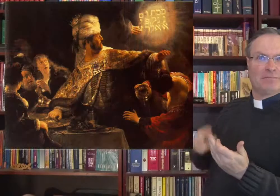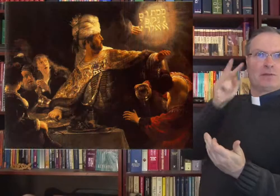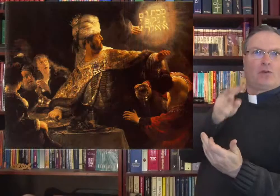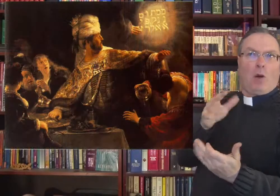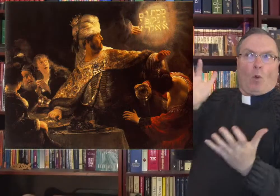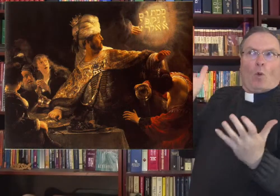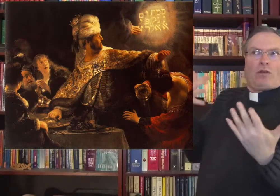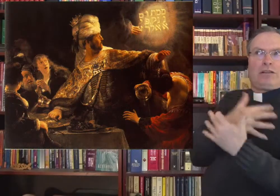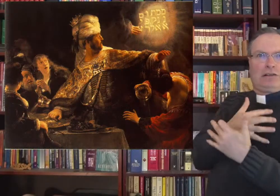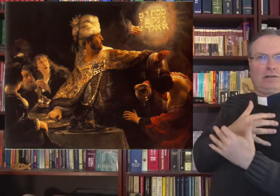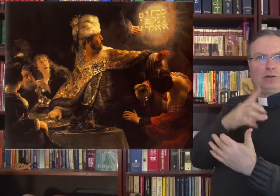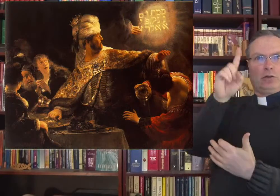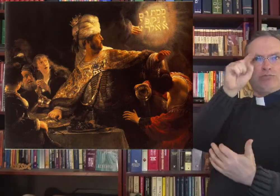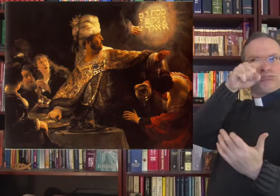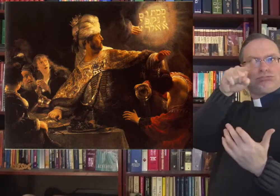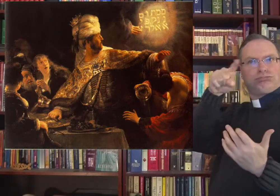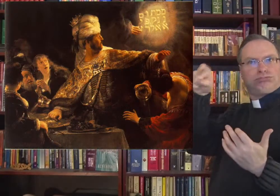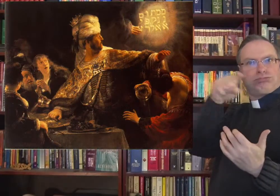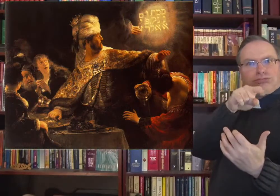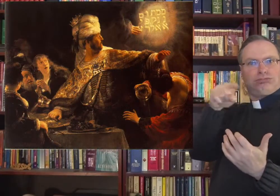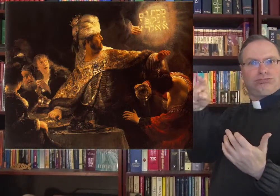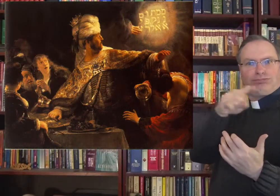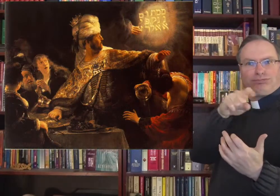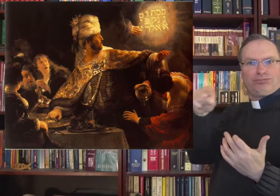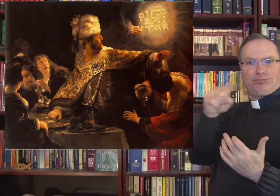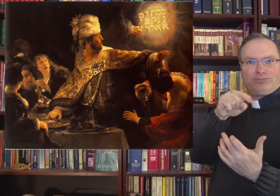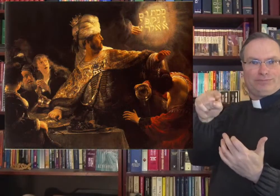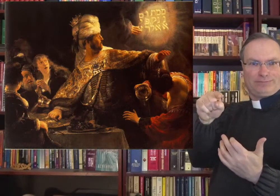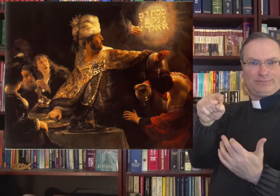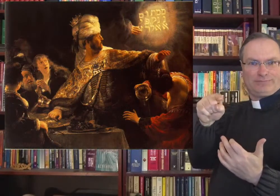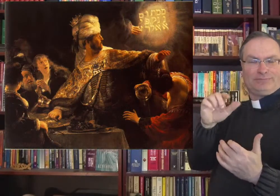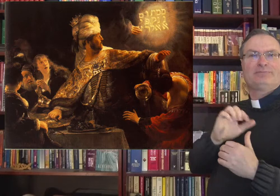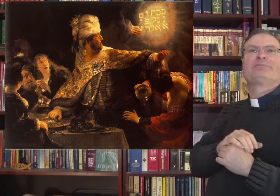On le voyait terrorisé en voyant le doigt de Dieu écrire sur le mur.